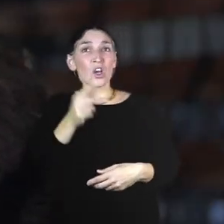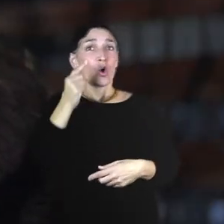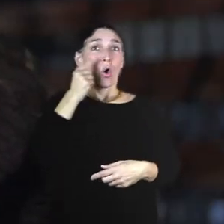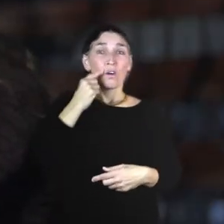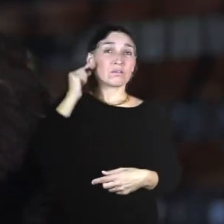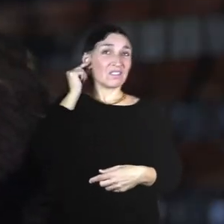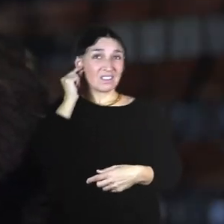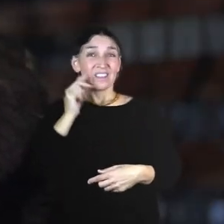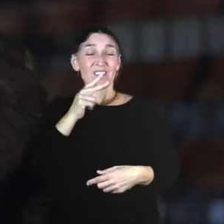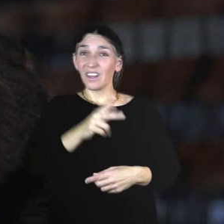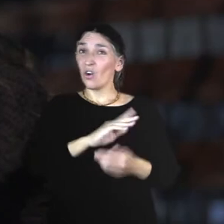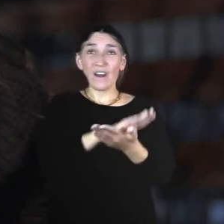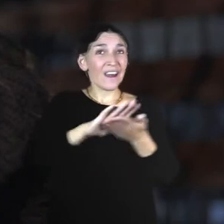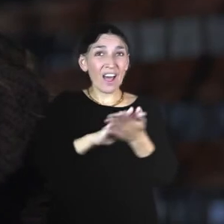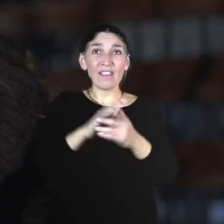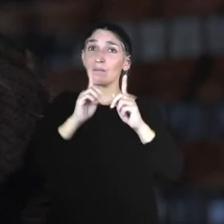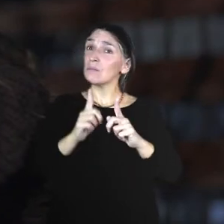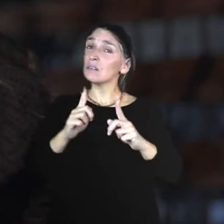que sufren tambien por la misma situación.